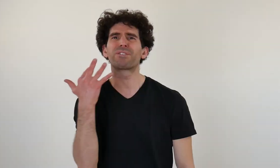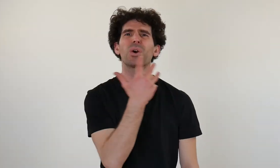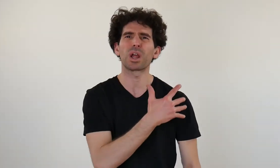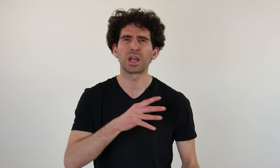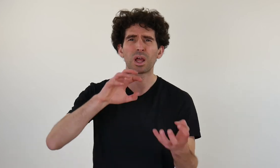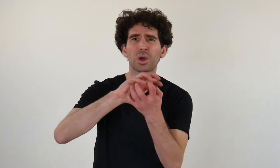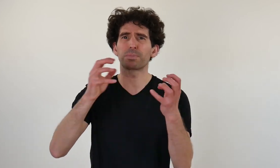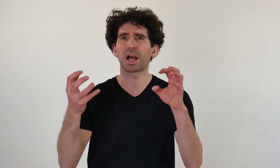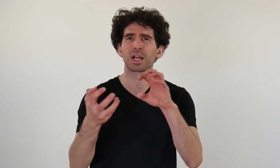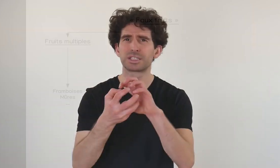Les fruits complexes.